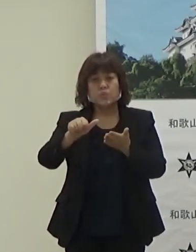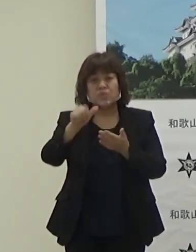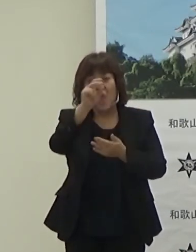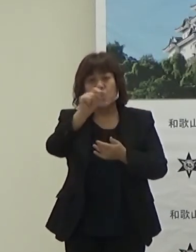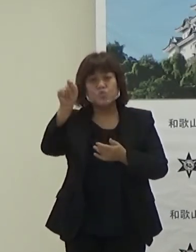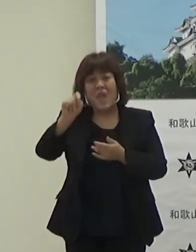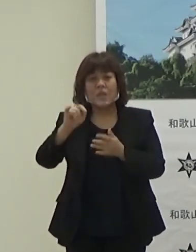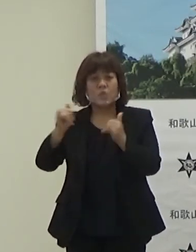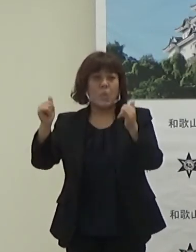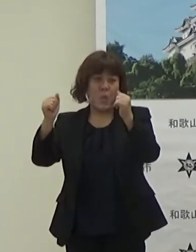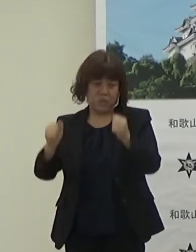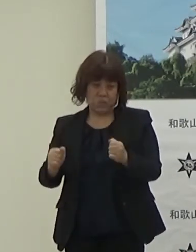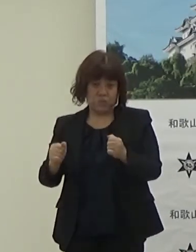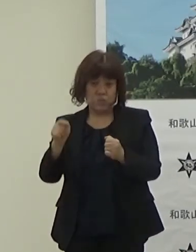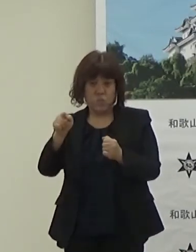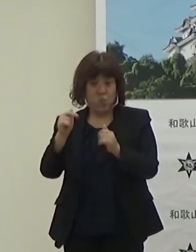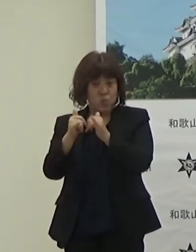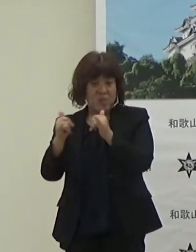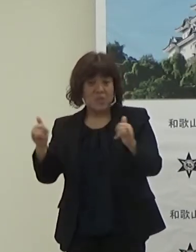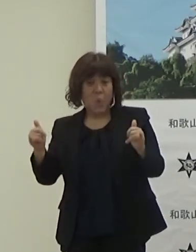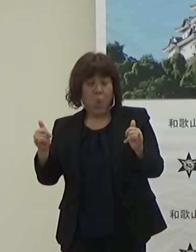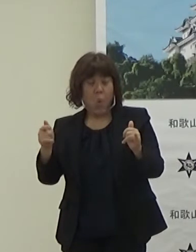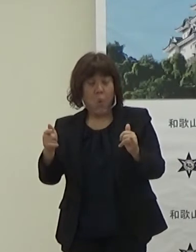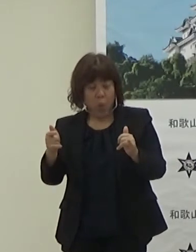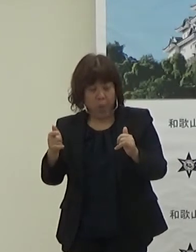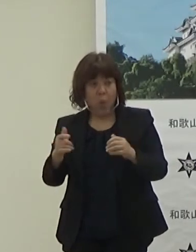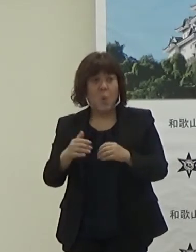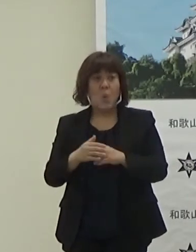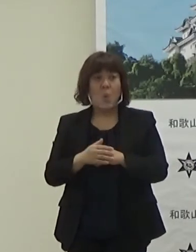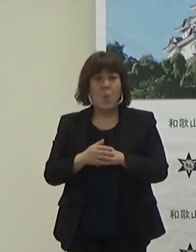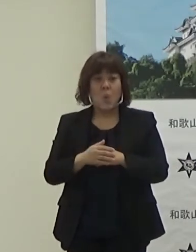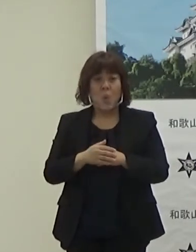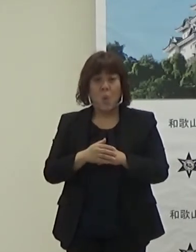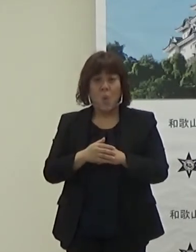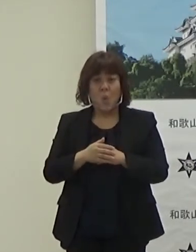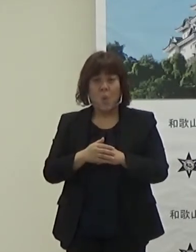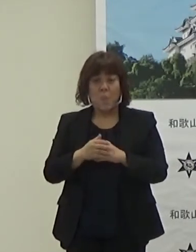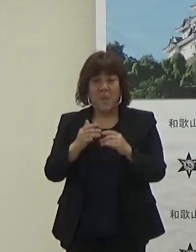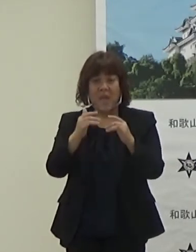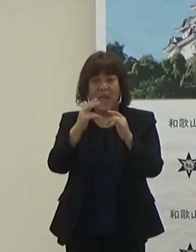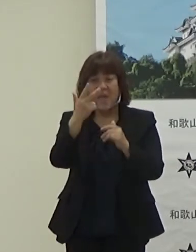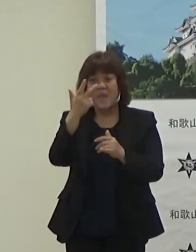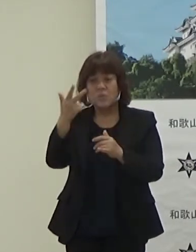そちらは実際にその市民などからの相談